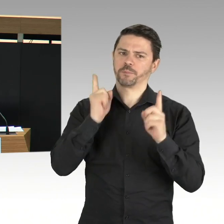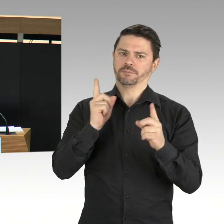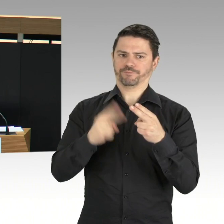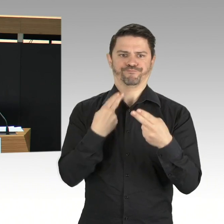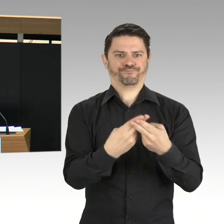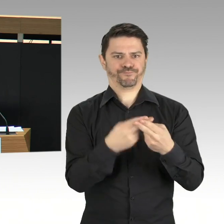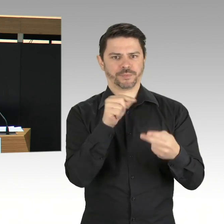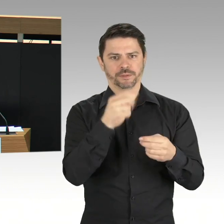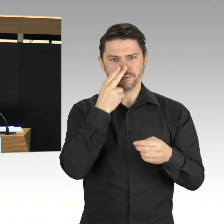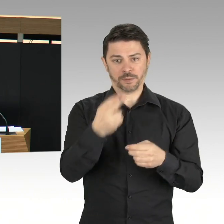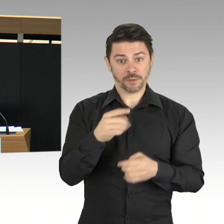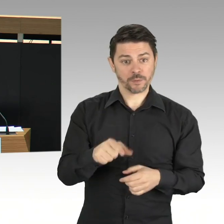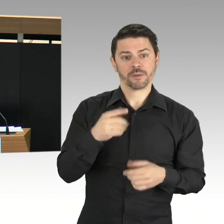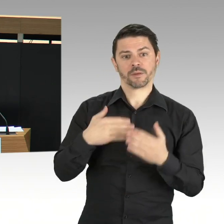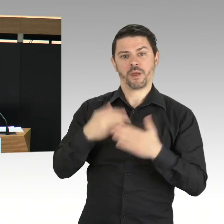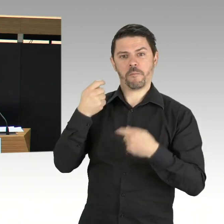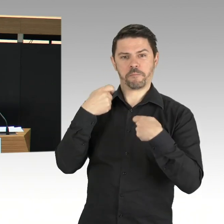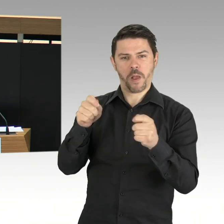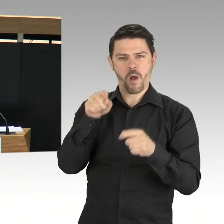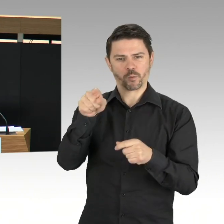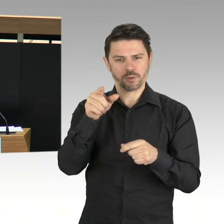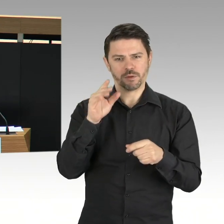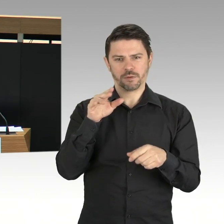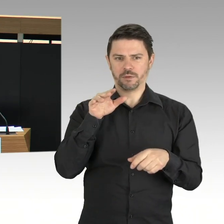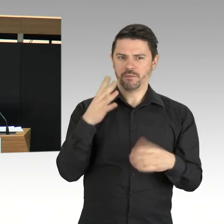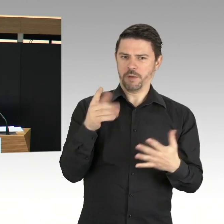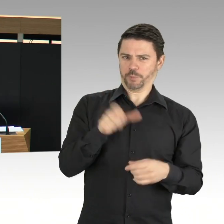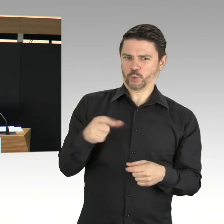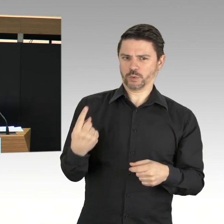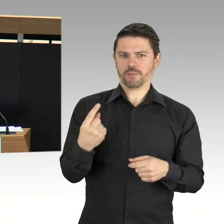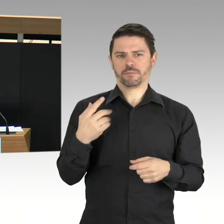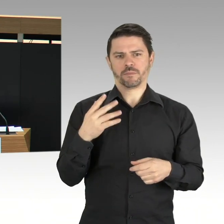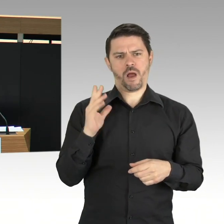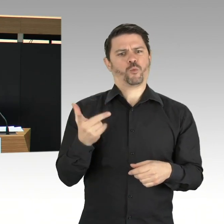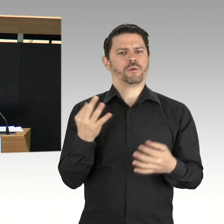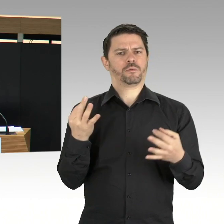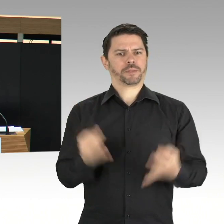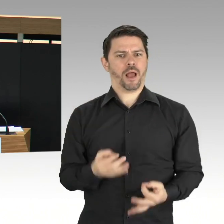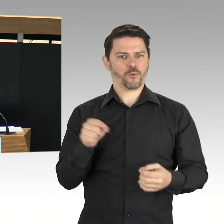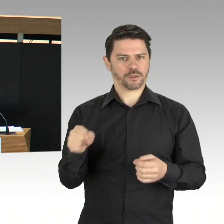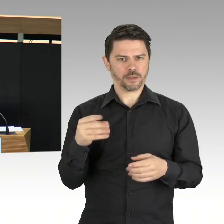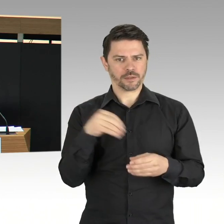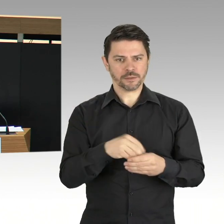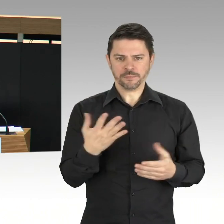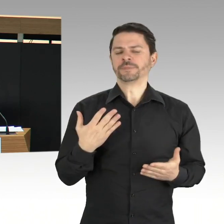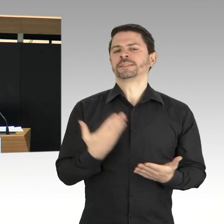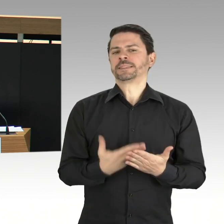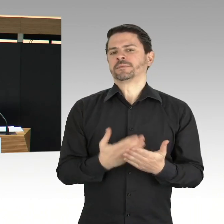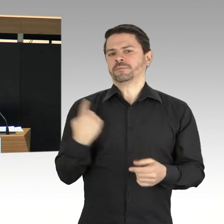auch überwinden und vor allem müssen wir, meiner Meinung nach, das Ziel des Stadtentwicklungsplan Wohnen, das festschreibt, dass jede zweite Wohnung in Berlin